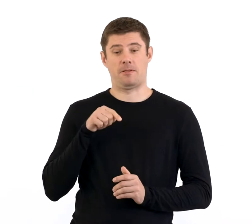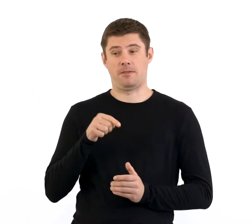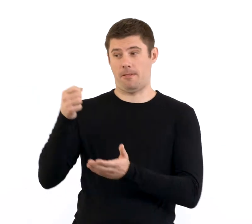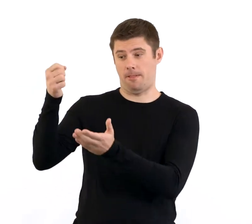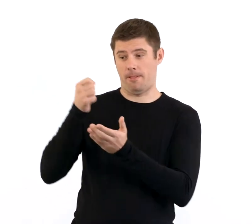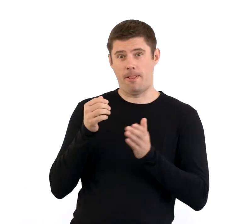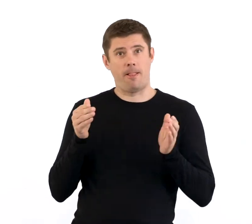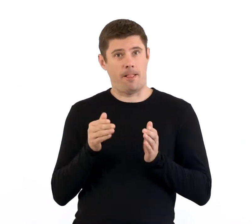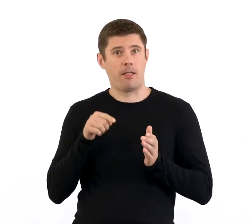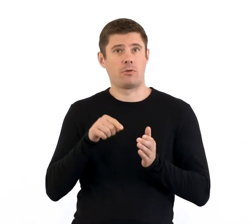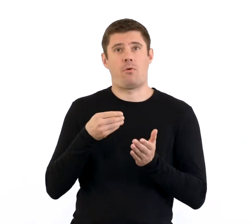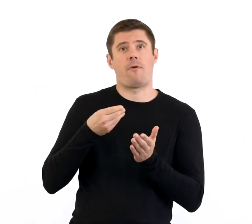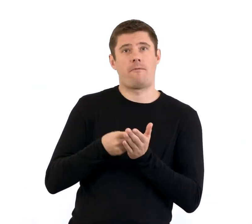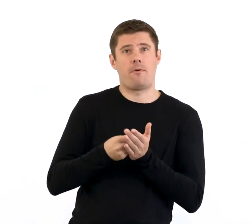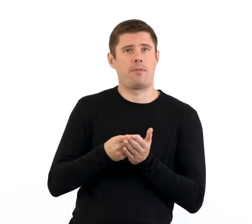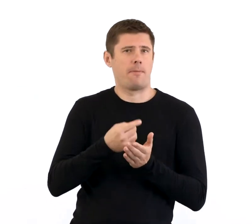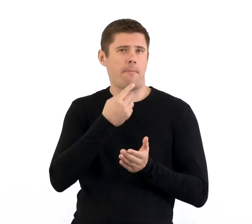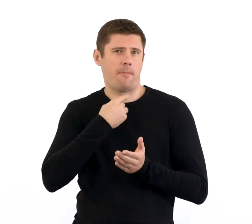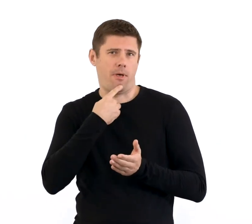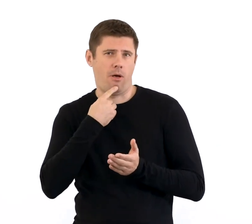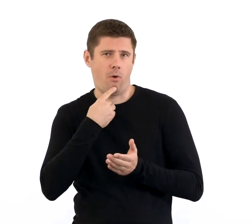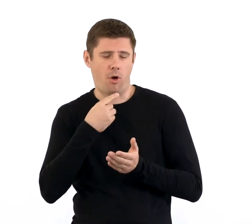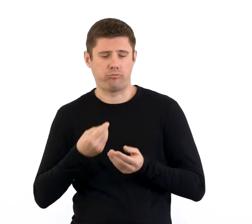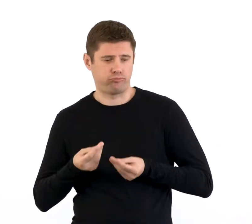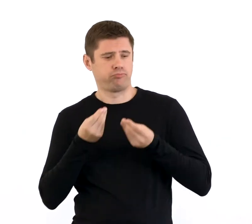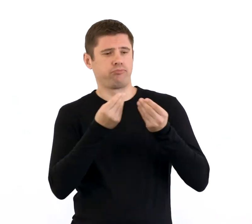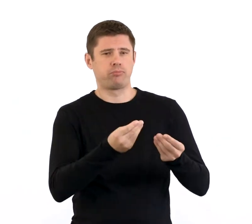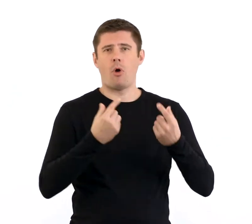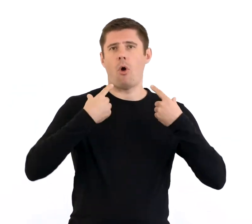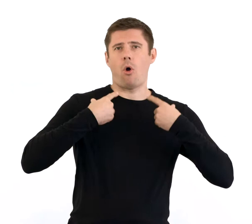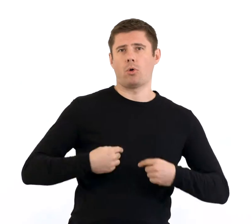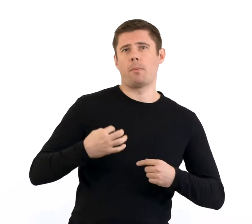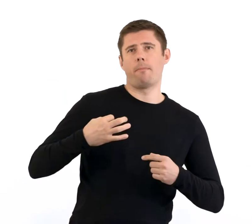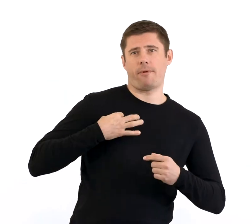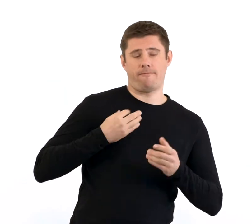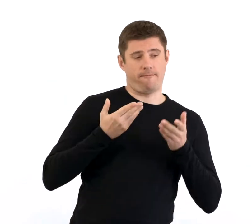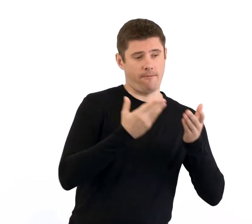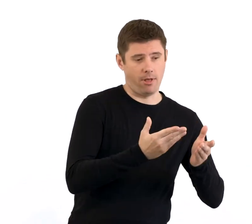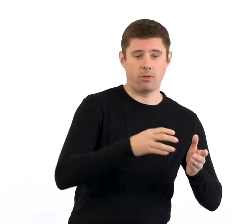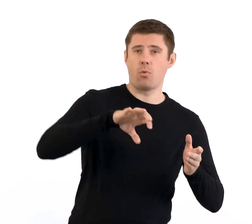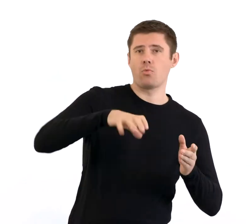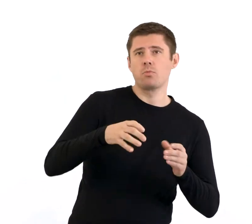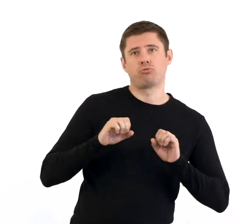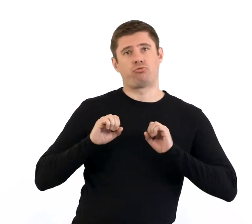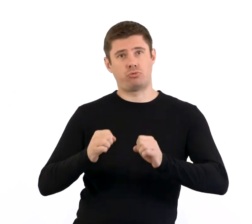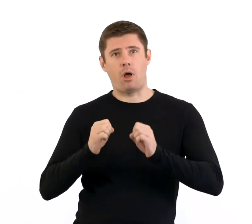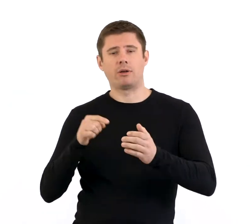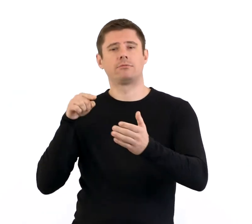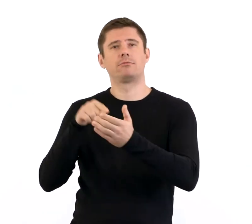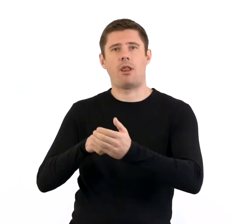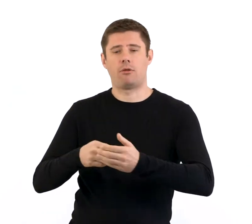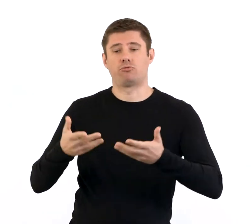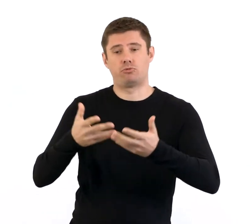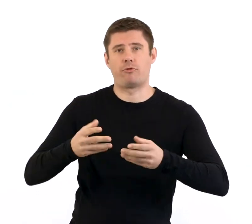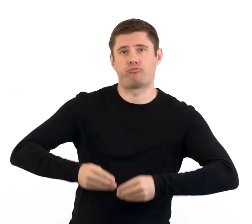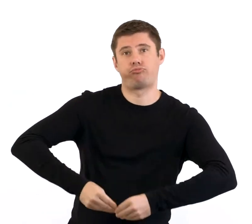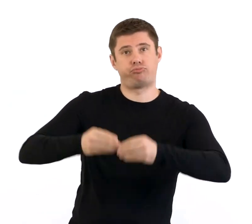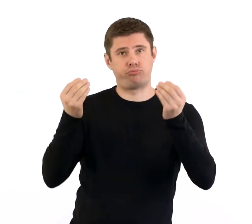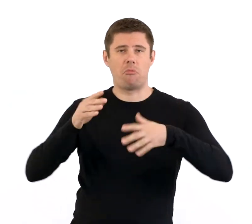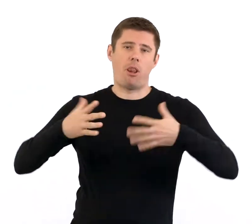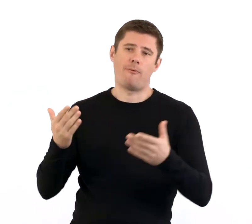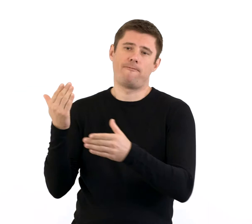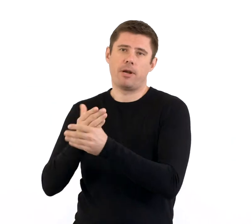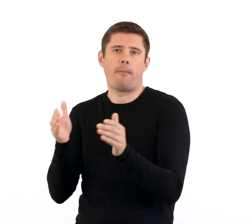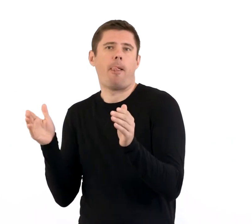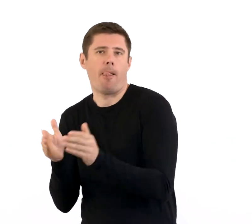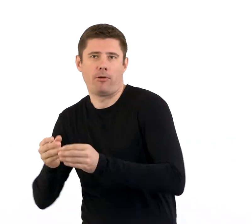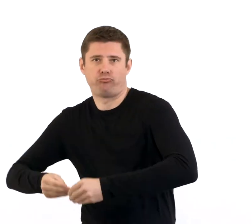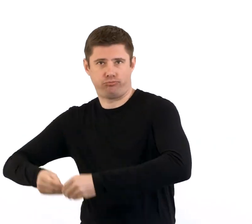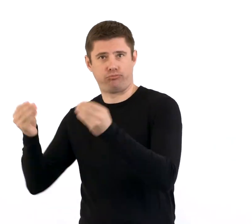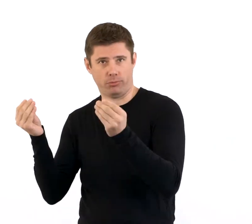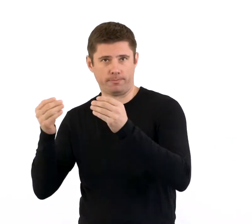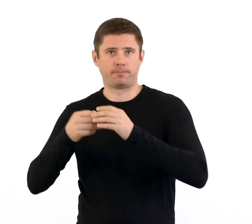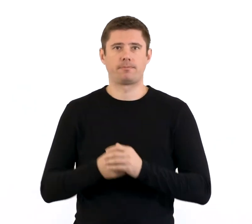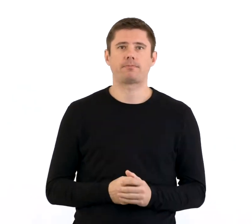Jest to mała kwota przyznawana osobom fizycznym, grupom inicjatywnym w celu rozwoju stowarzyszenia lub mikroprzedsiębiorstwa.